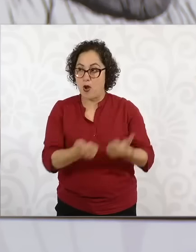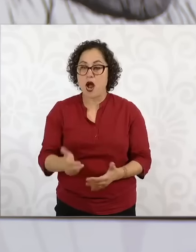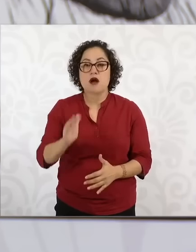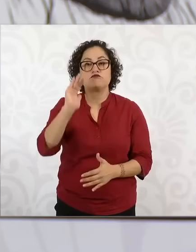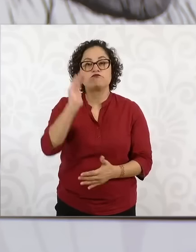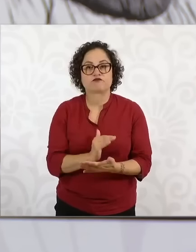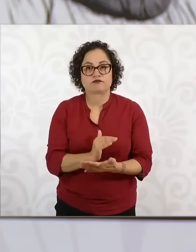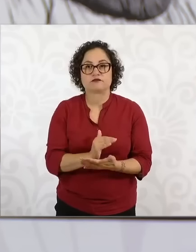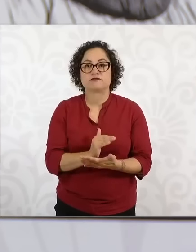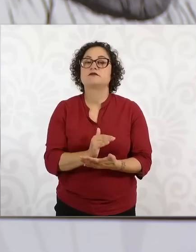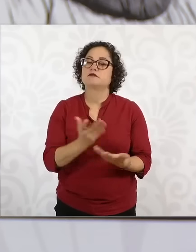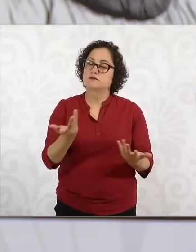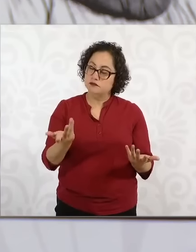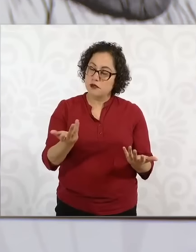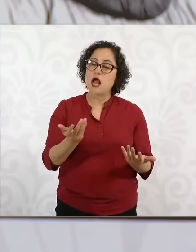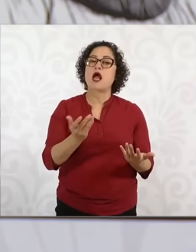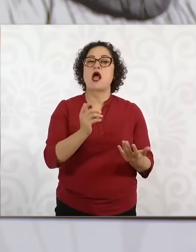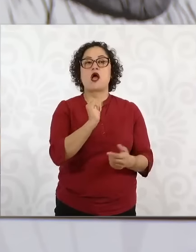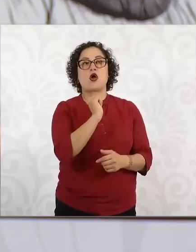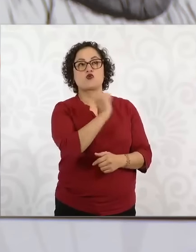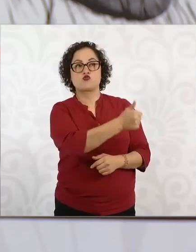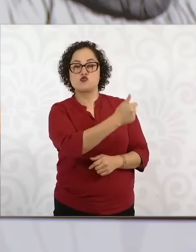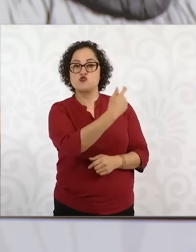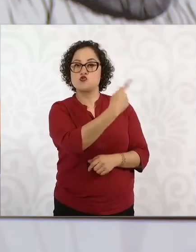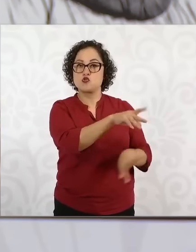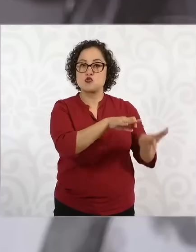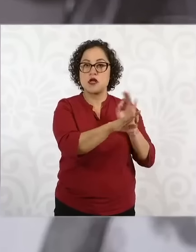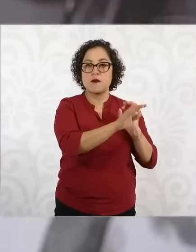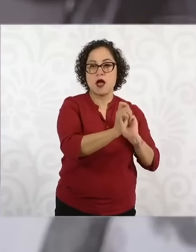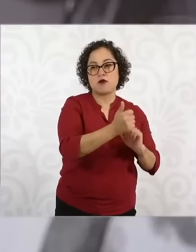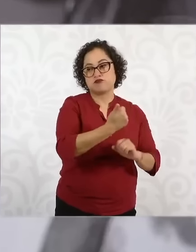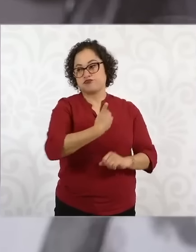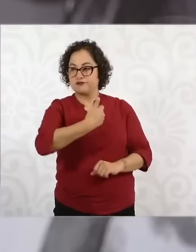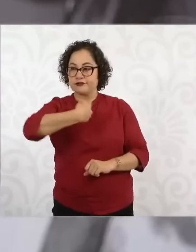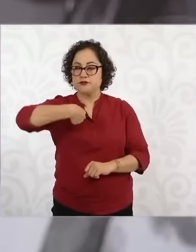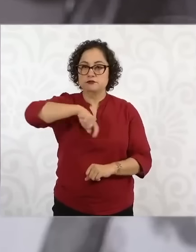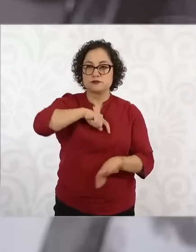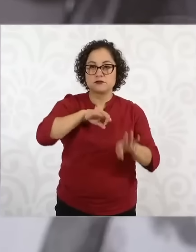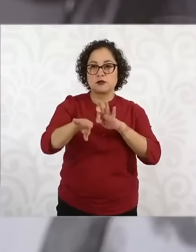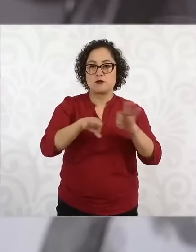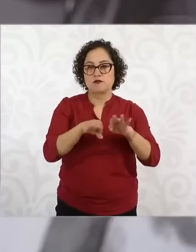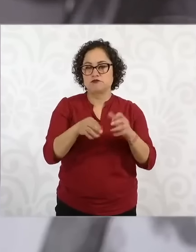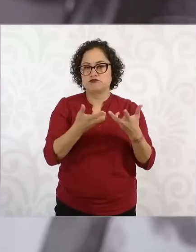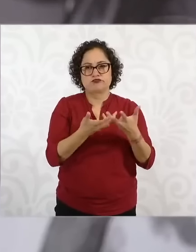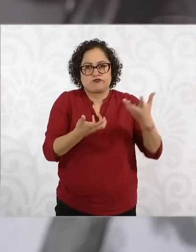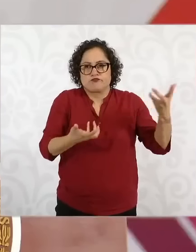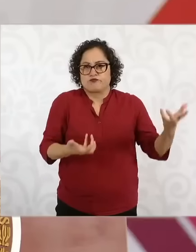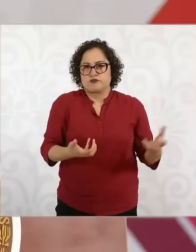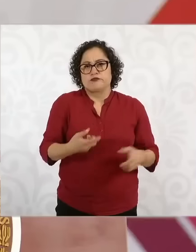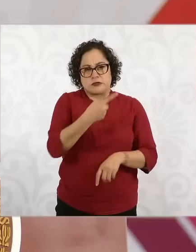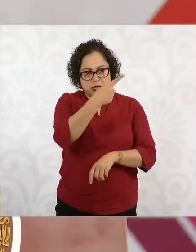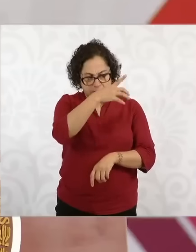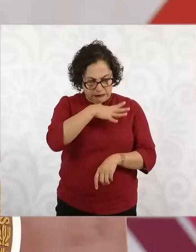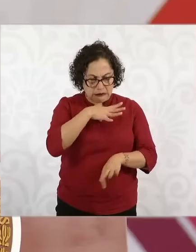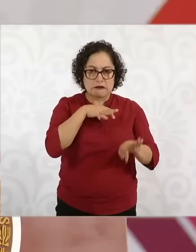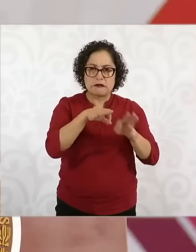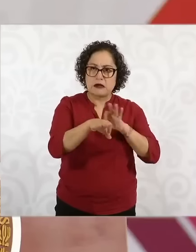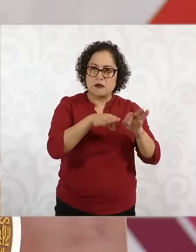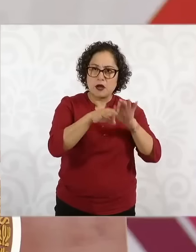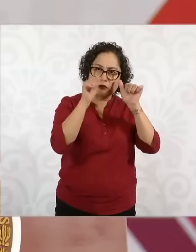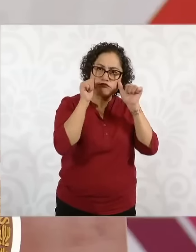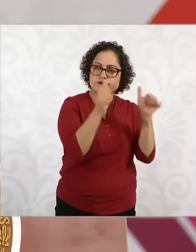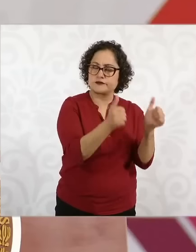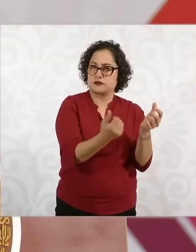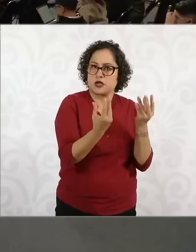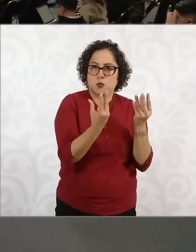su trabajo. Ellos tienen mucho trabajo que hacer en Estados Unidos, muchísimo, muchísimo.